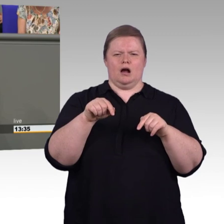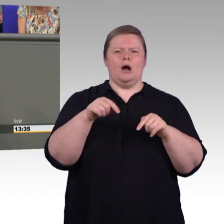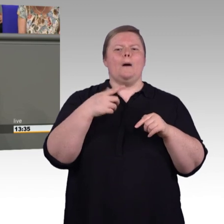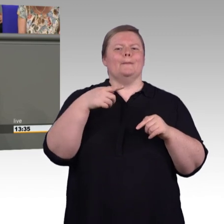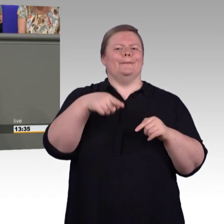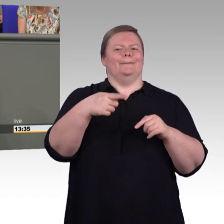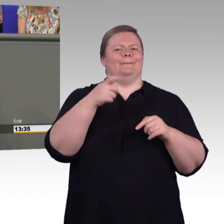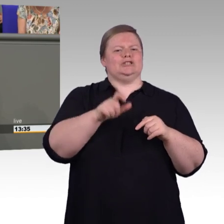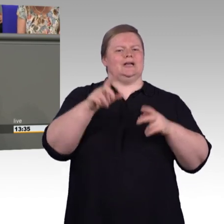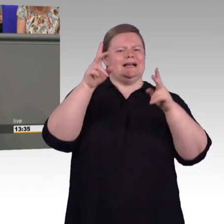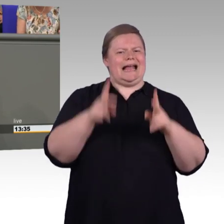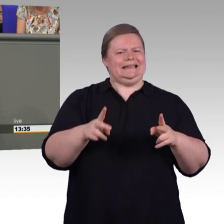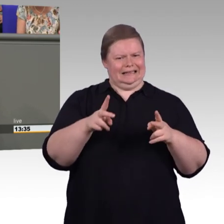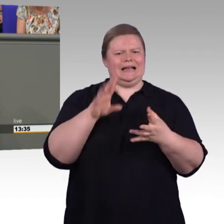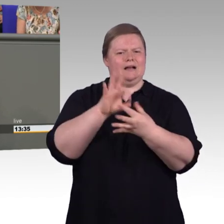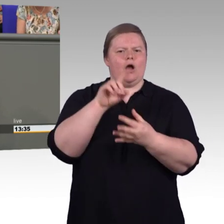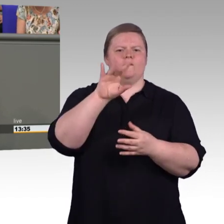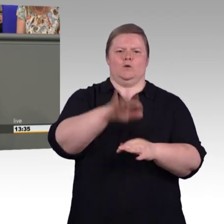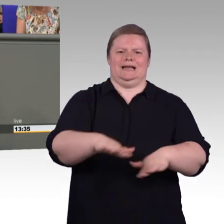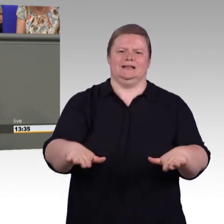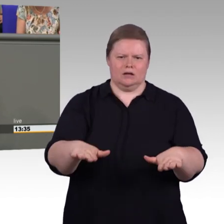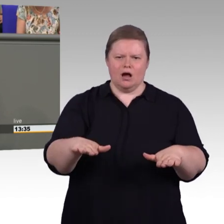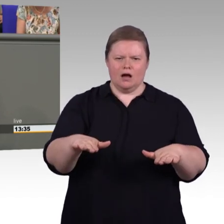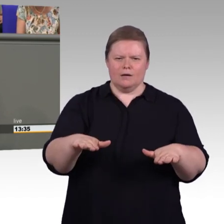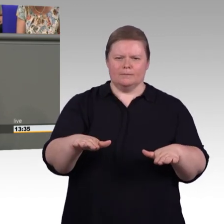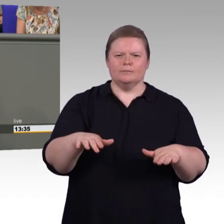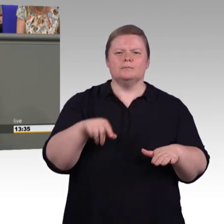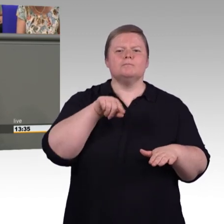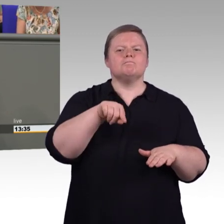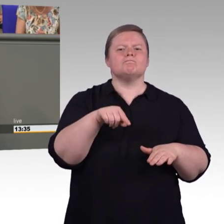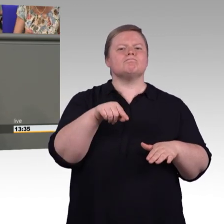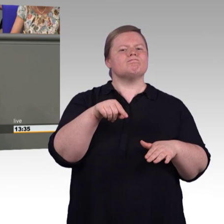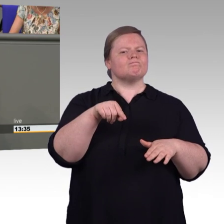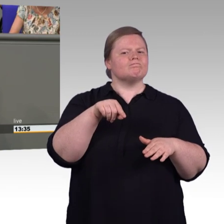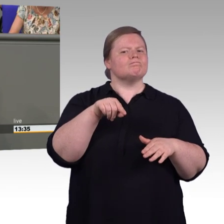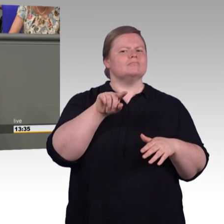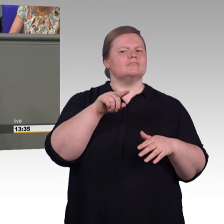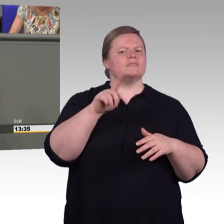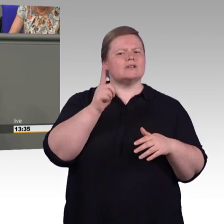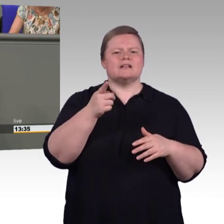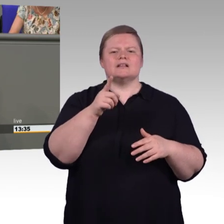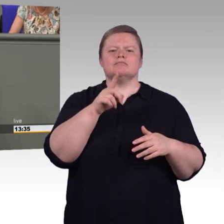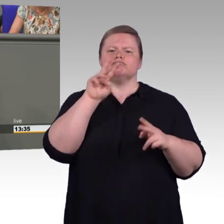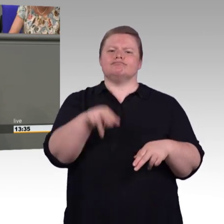Zu den Europawahlen gab es verschiedene Vorstöße in der Debatte das Wahlalter zu senken. Kinder und Jugendliche haben kein Wahlrecht,